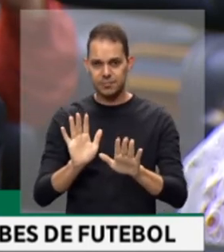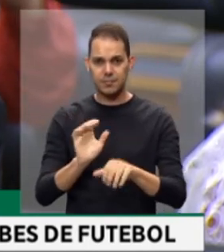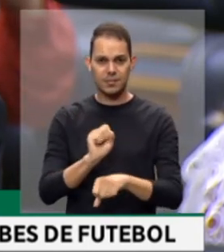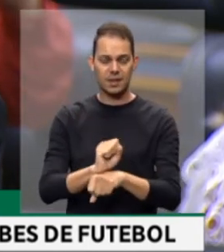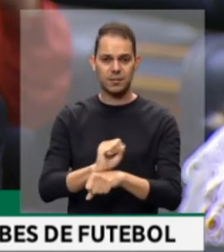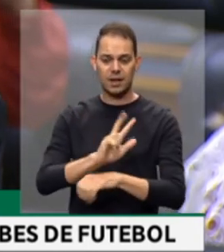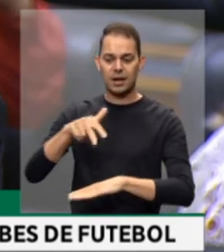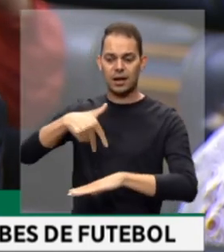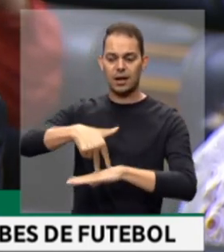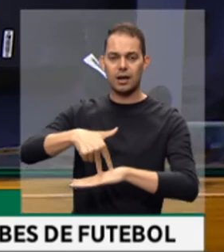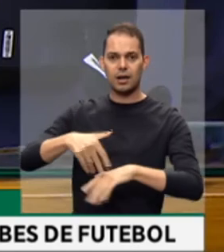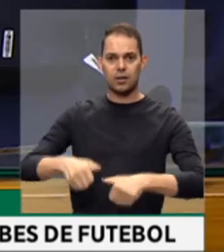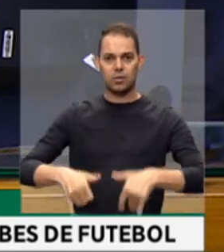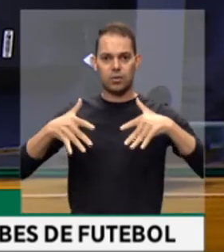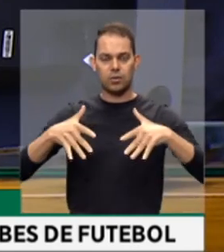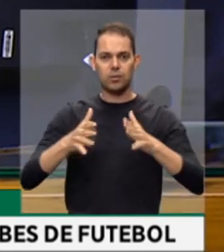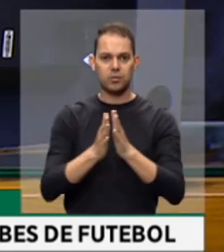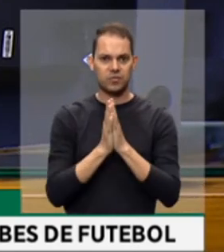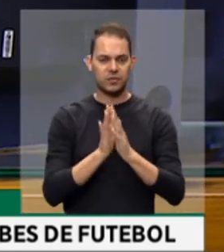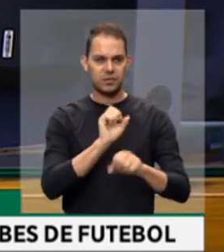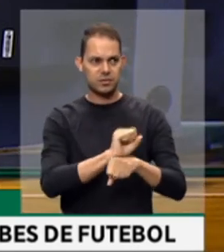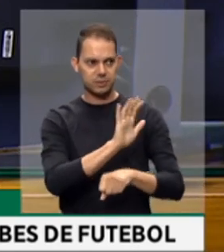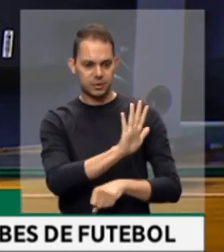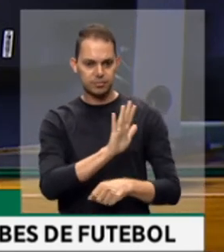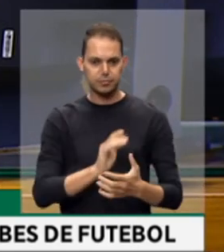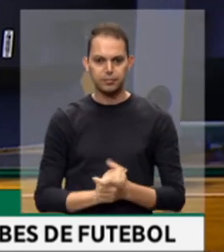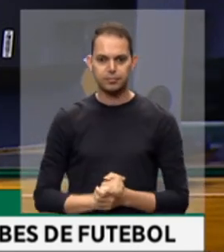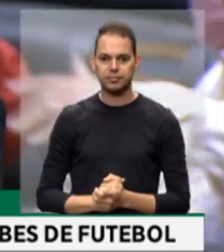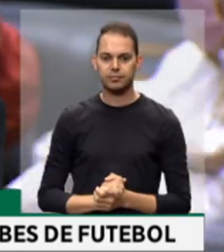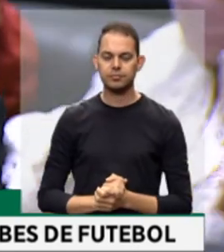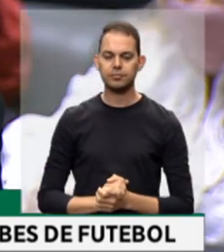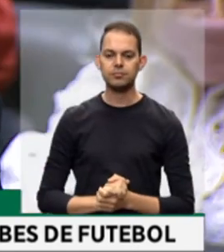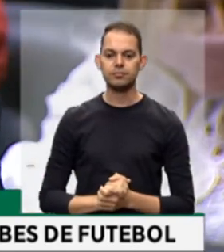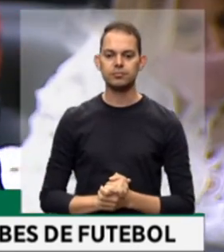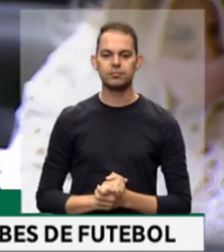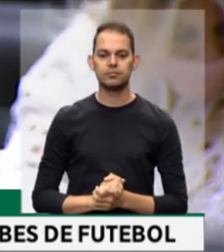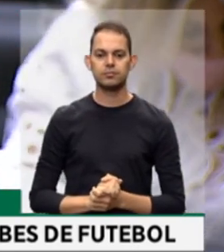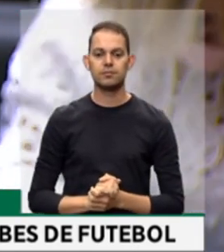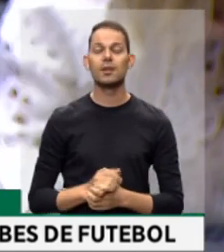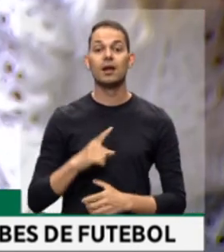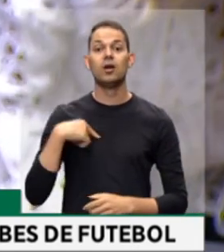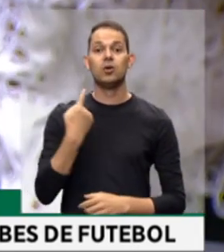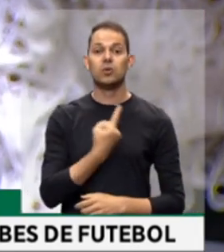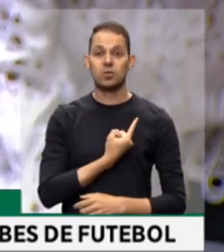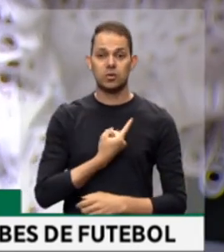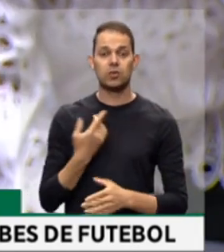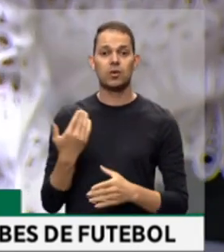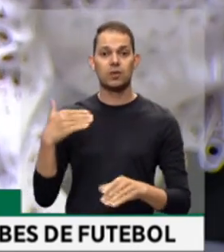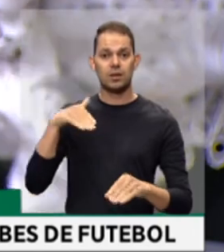PODERÍAMOS ABRIR O PROCESSO DE VOTAÇÃO? [PRESIDENTE]: SÓ UM MINUTINHO, DEPUTADO ARNALDO TEM UM ORADOR FALANDO AQUI NO PLENÁRIO, POR GENTILEZA. [DEPUTADO]: NA MESMA LINHA DO DEPUTADO ARNALDO, É